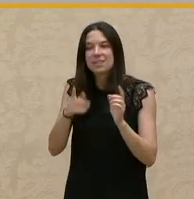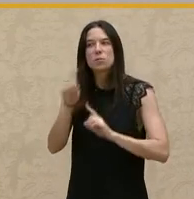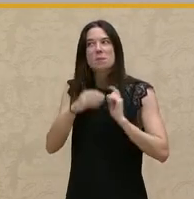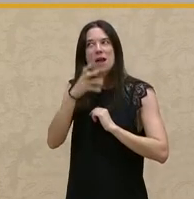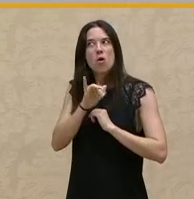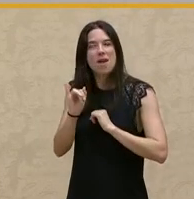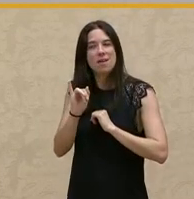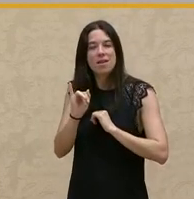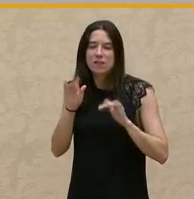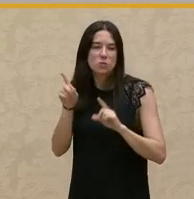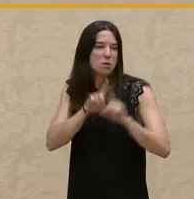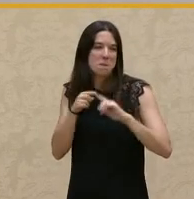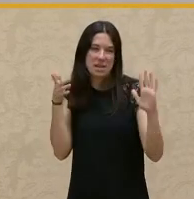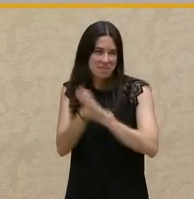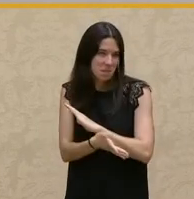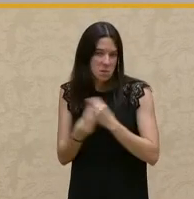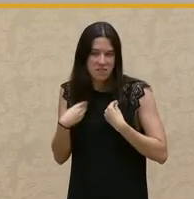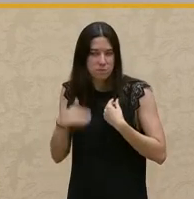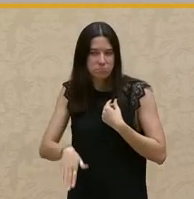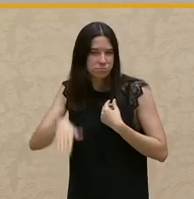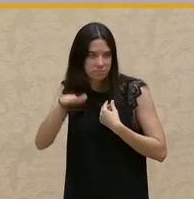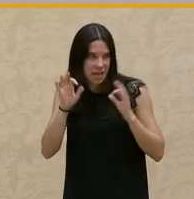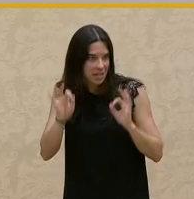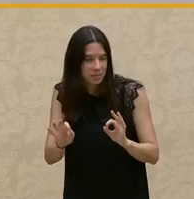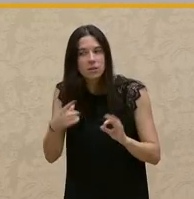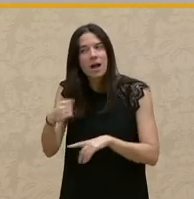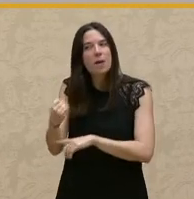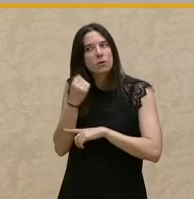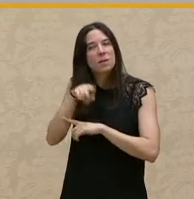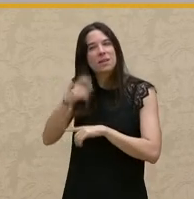te acompaña toda la vida y necesitamos apoyos también desde el punto de vista psicosocial.